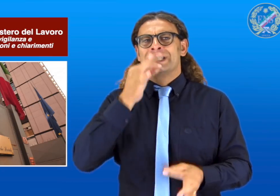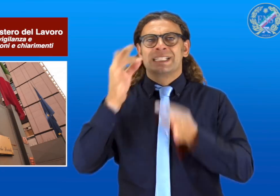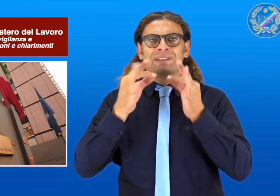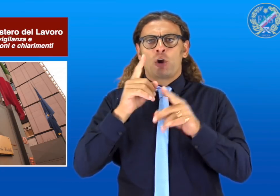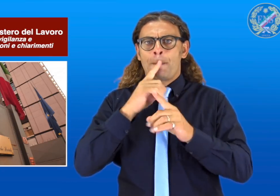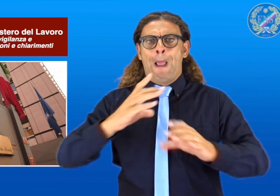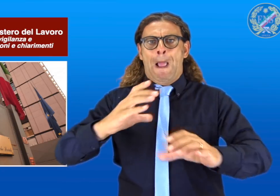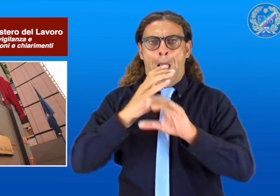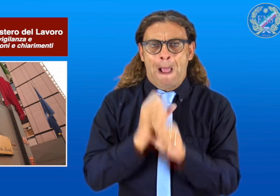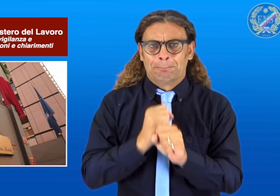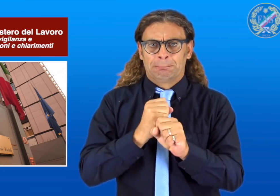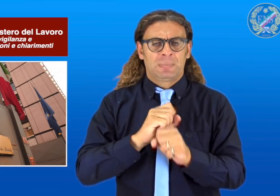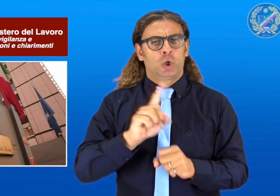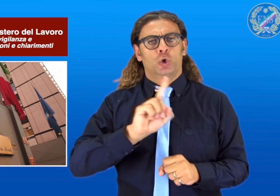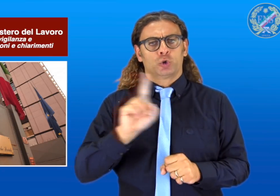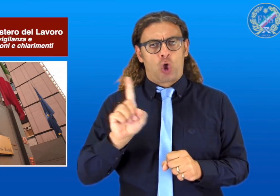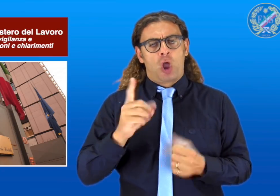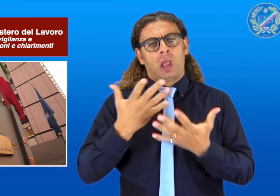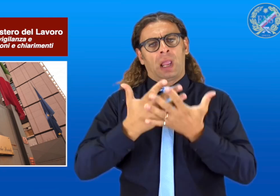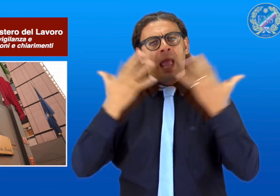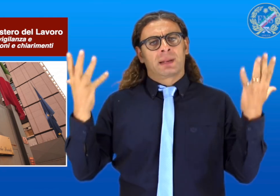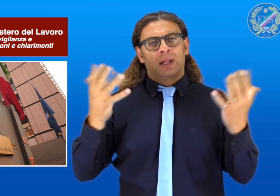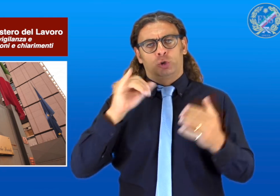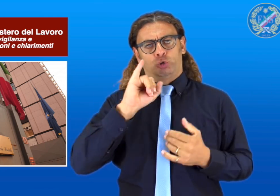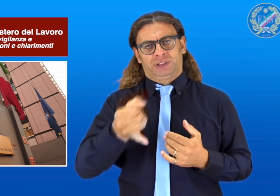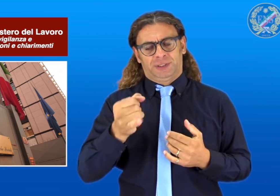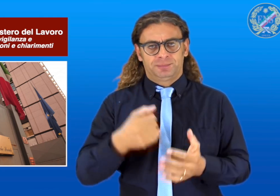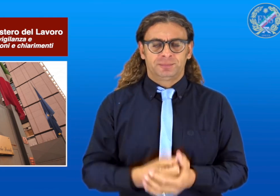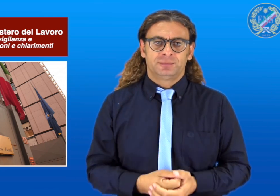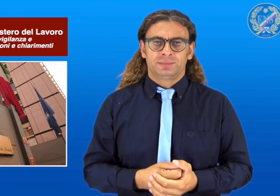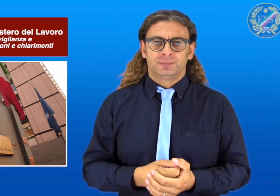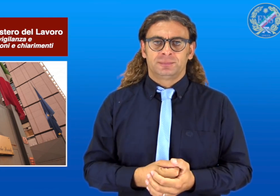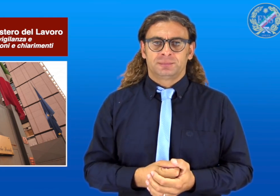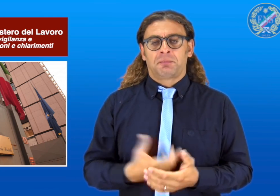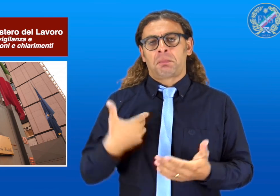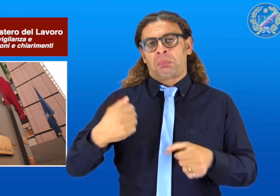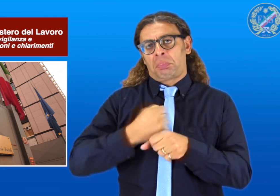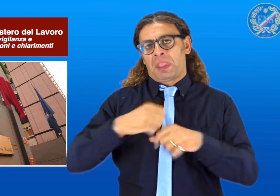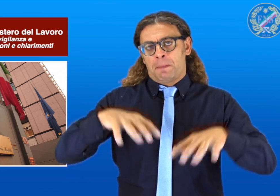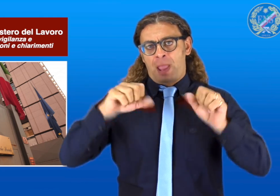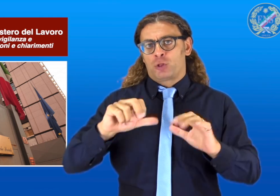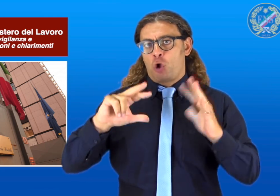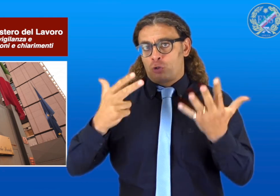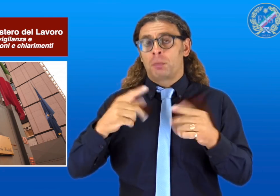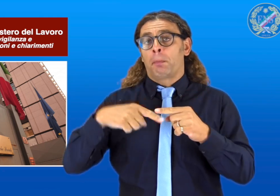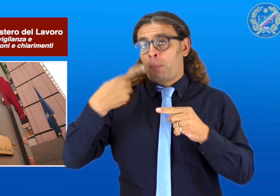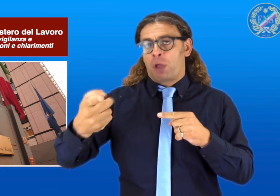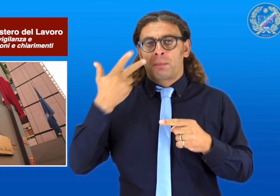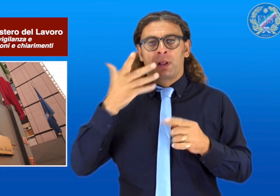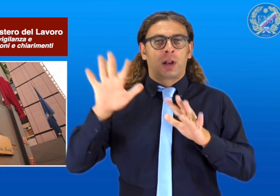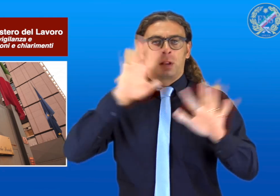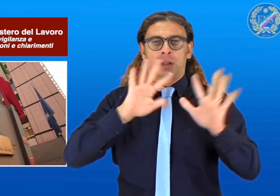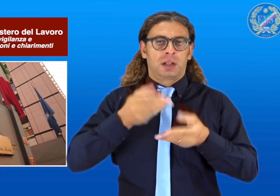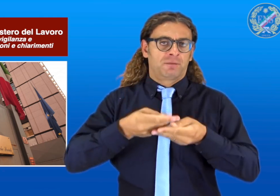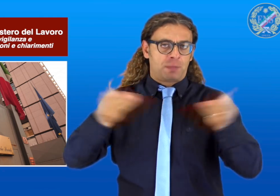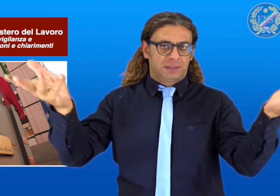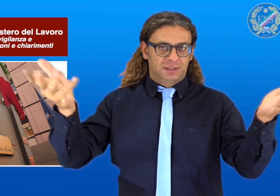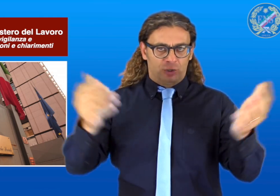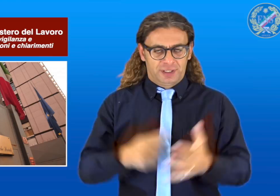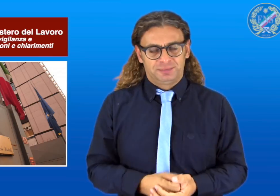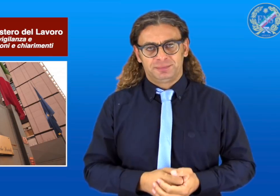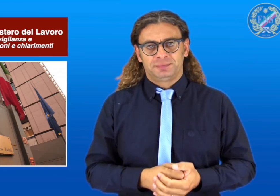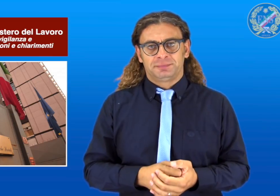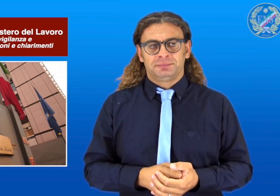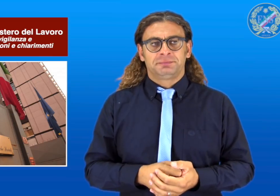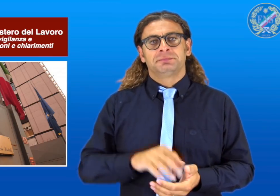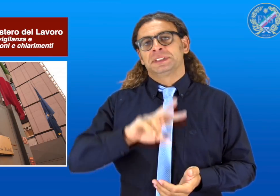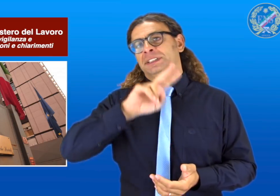Poi vi daremo informazioni.